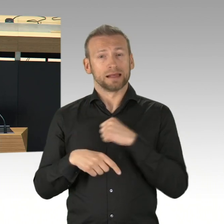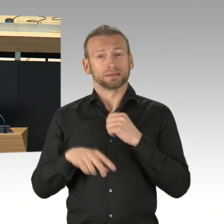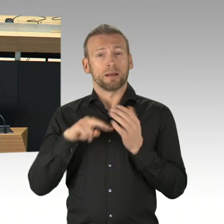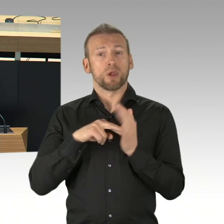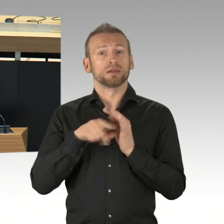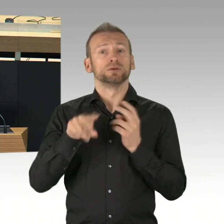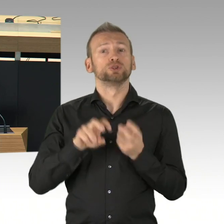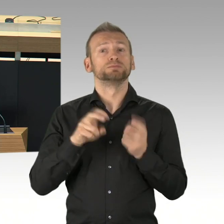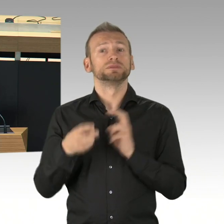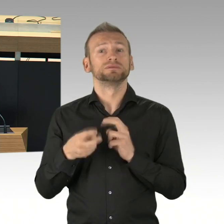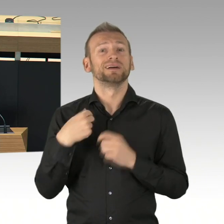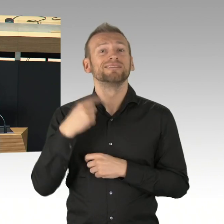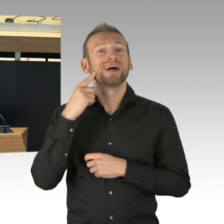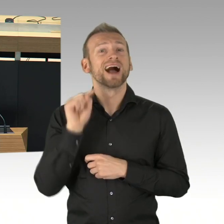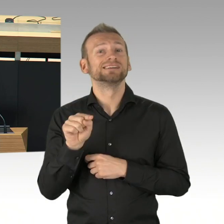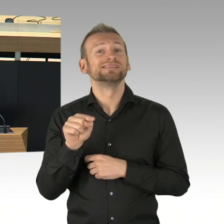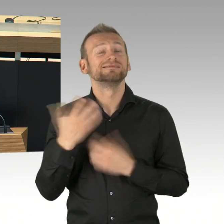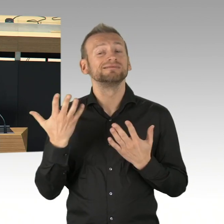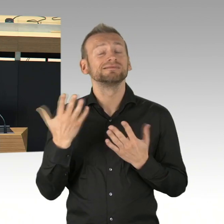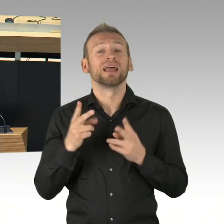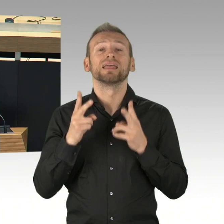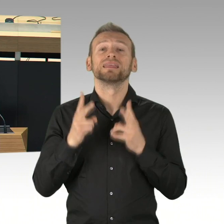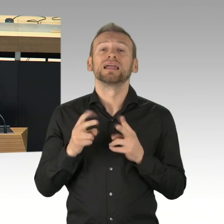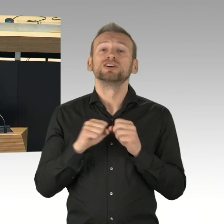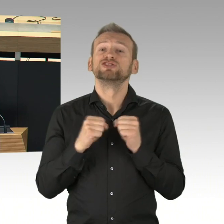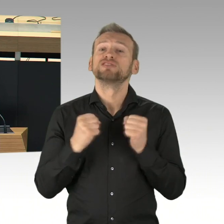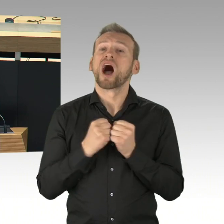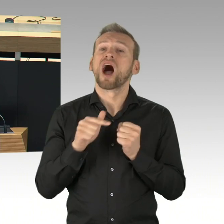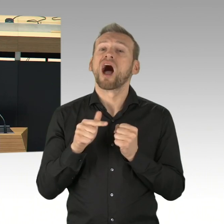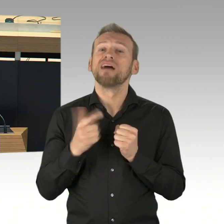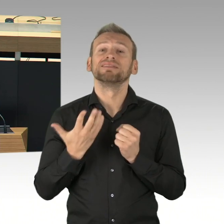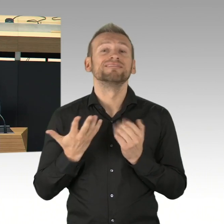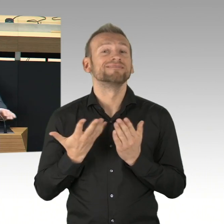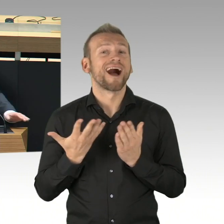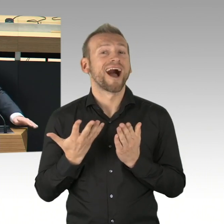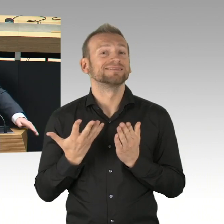sag ich Ihnen, wo Sie das finden, außerhalb des Artikels 72 1, die nächste Regelung